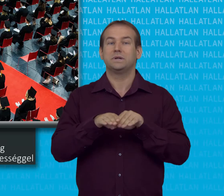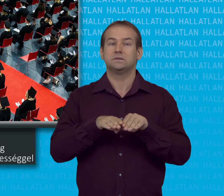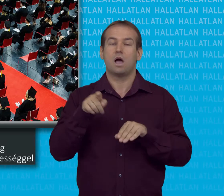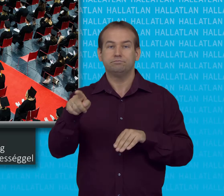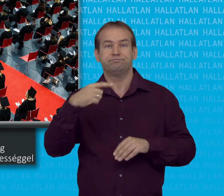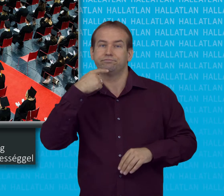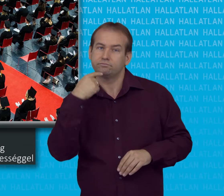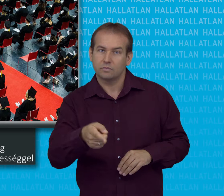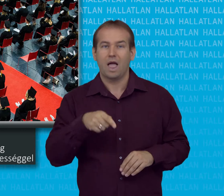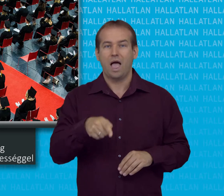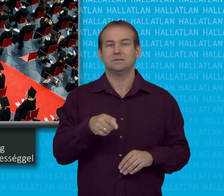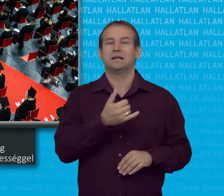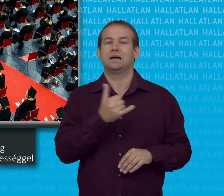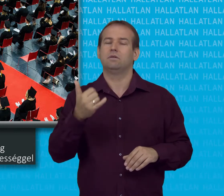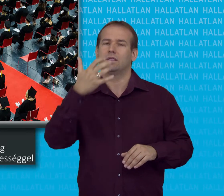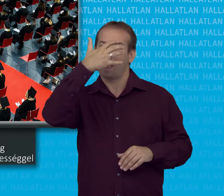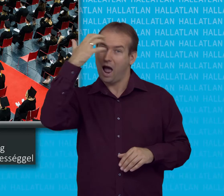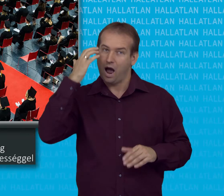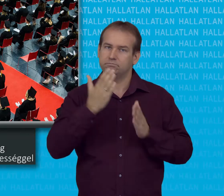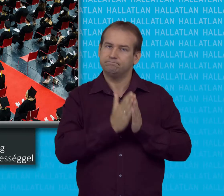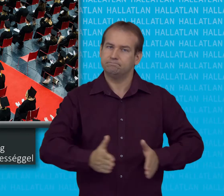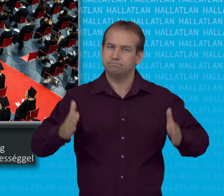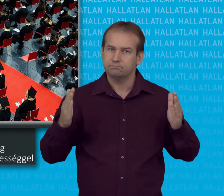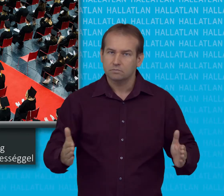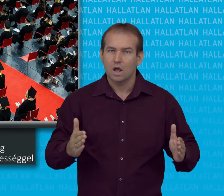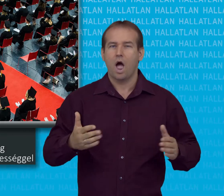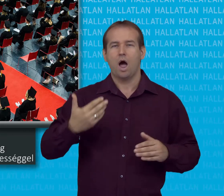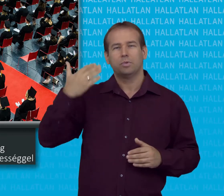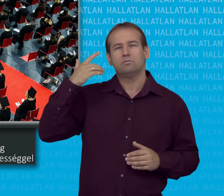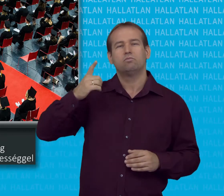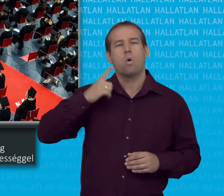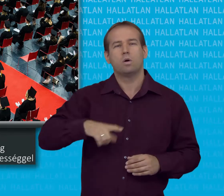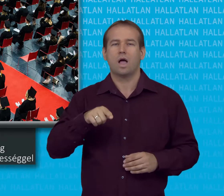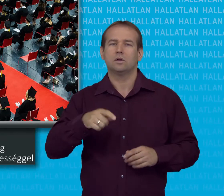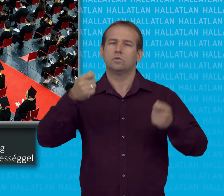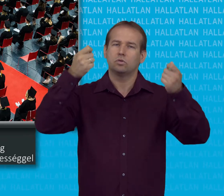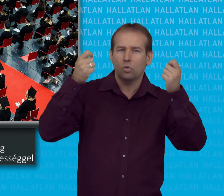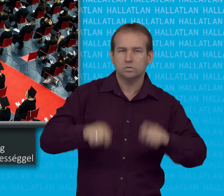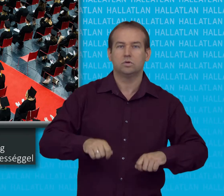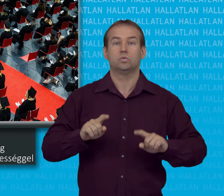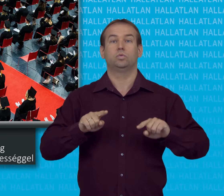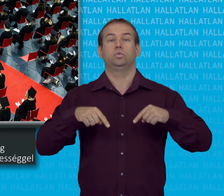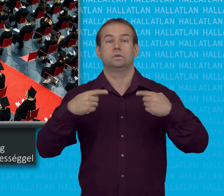A minisztérium azt írja, az egyetemek a nyári döntés alapján mostanáig